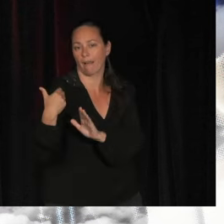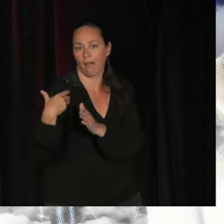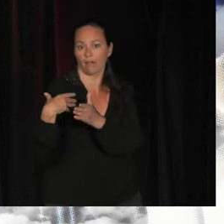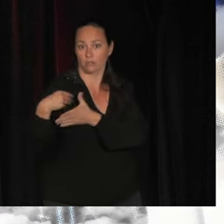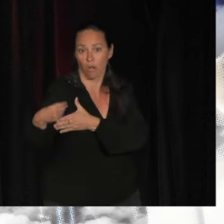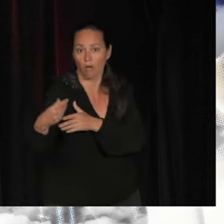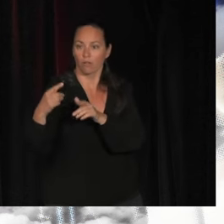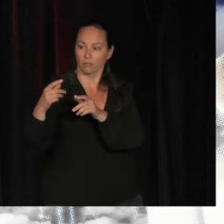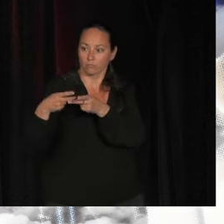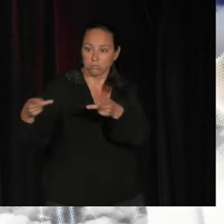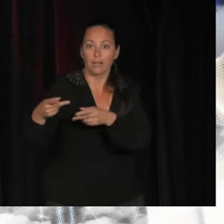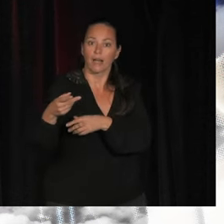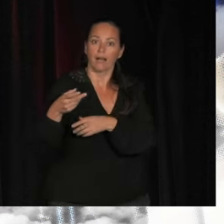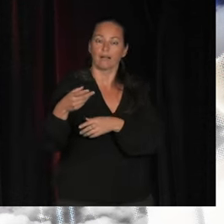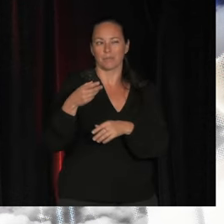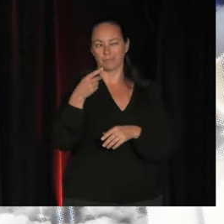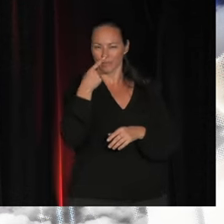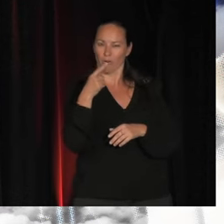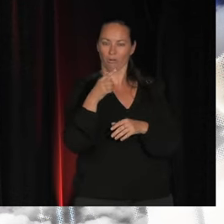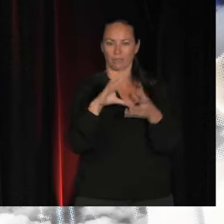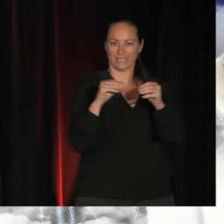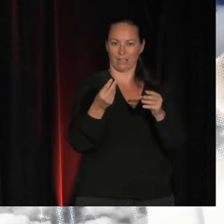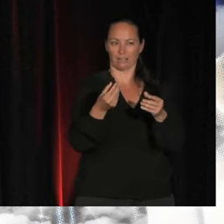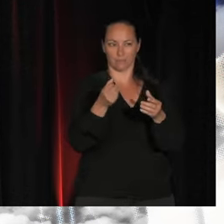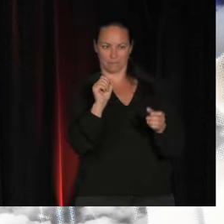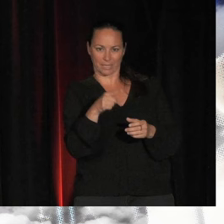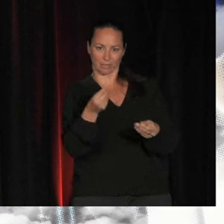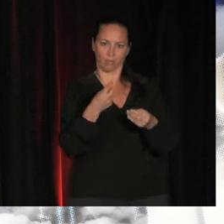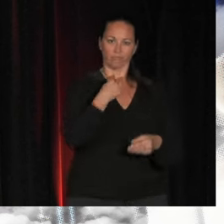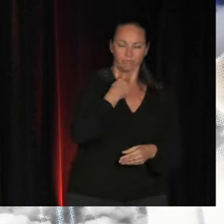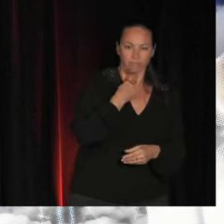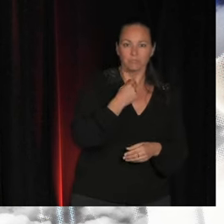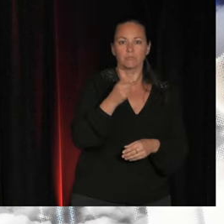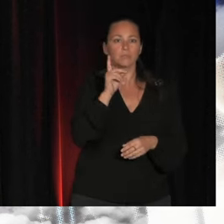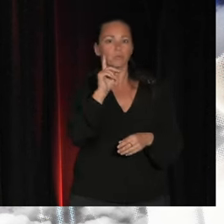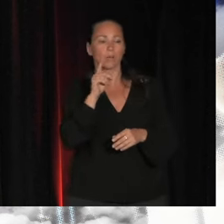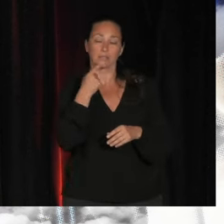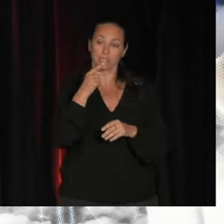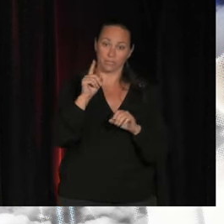Et ça, c'est quand même une bonne épine dans le pied, je trouve, quand même du design du jeu parce qu'on l'a dit, ça repose sur du pierre-feuille-ciseaux, ça repose sur le fait de pouvoir switcher